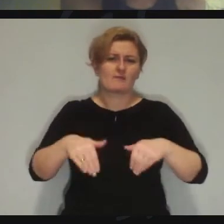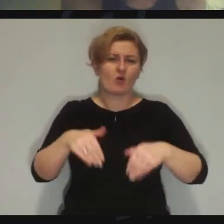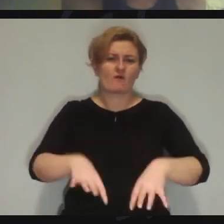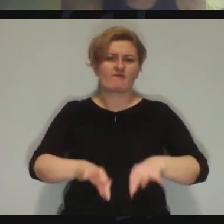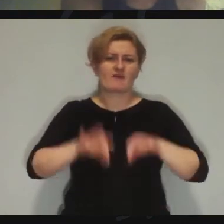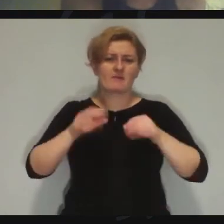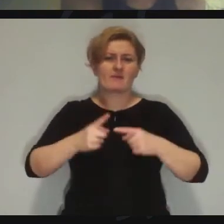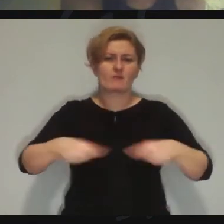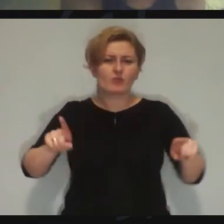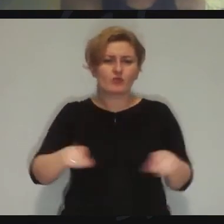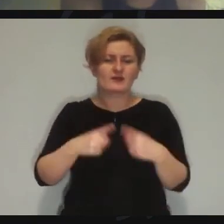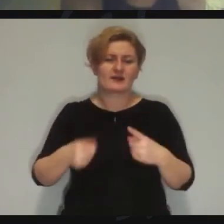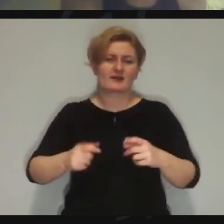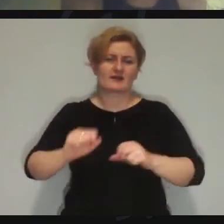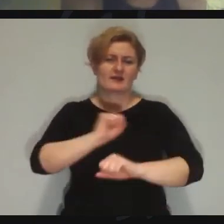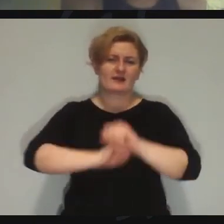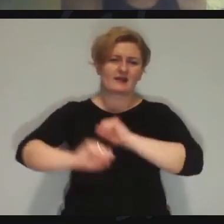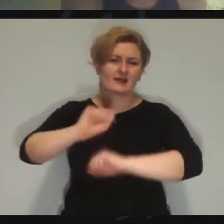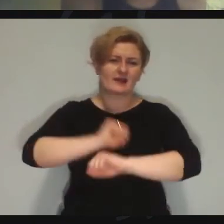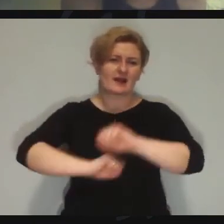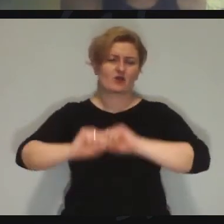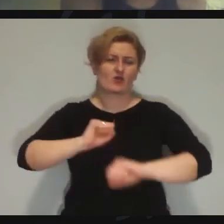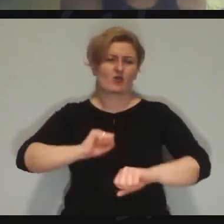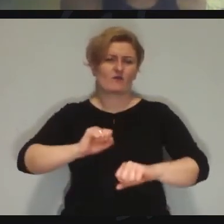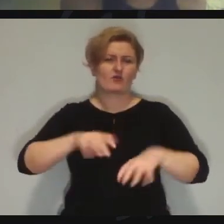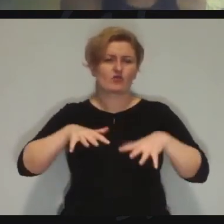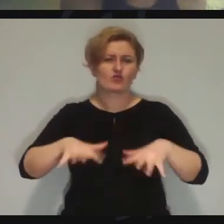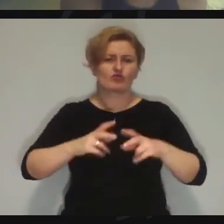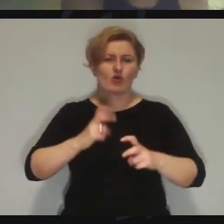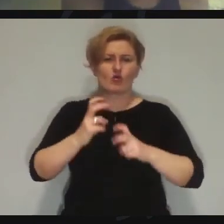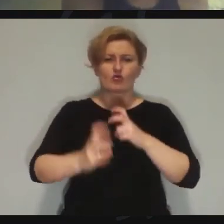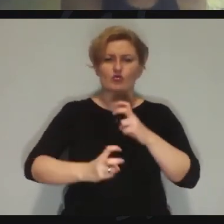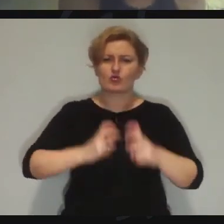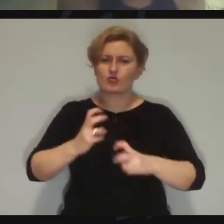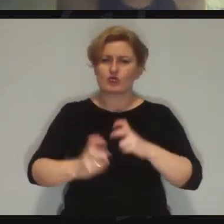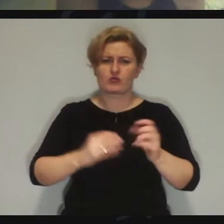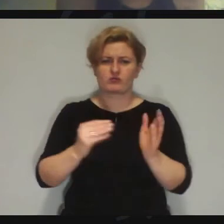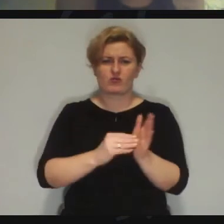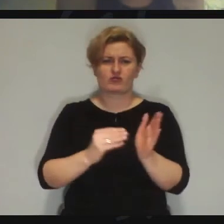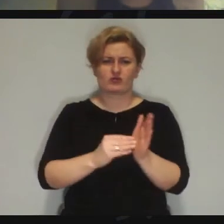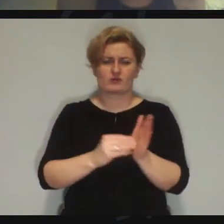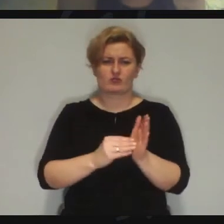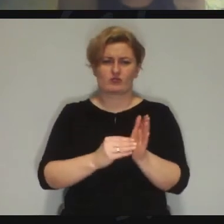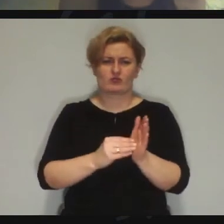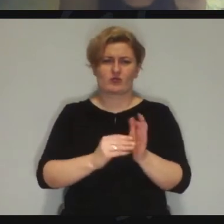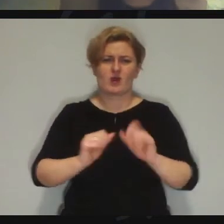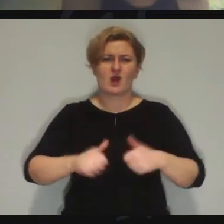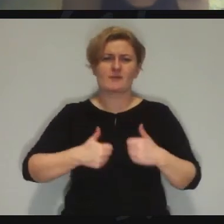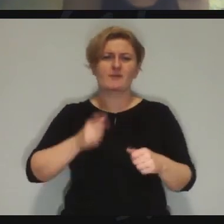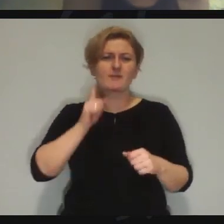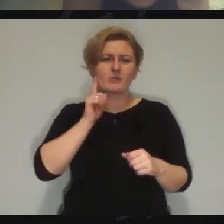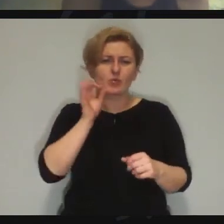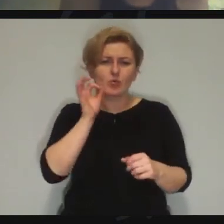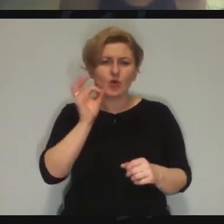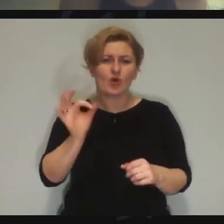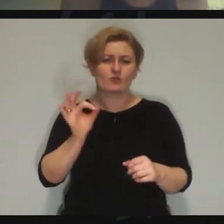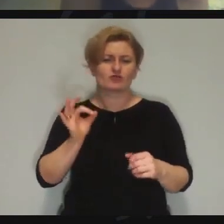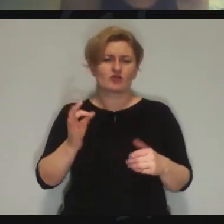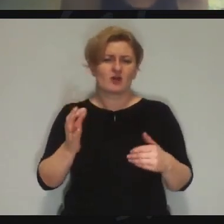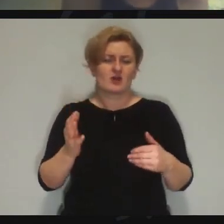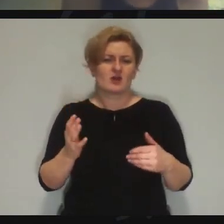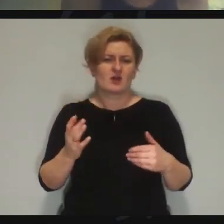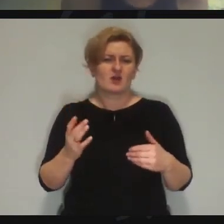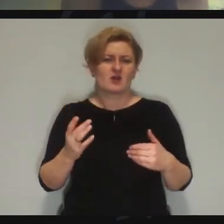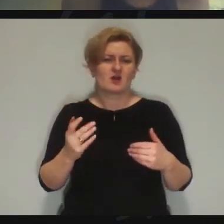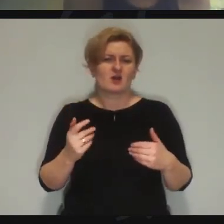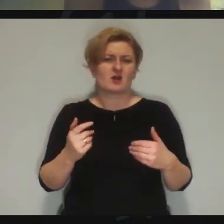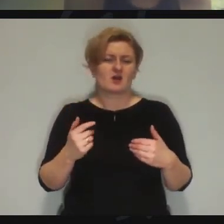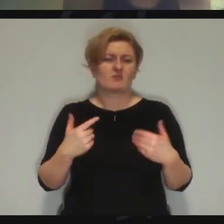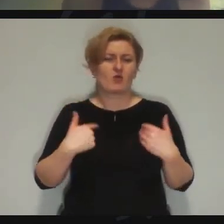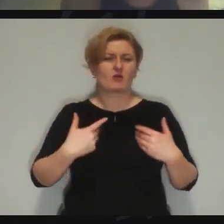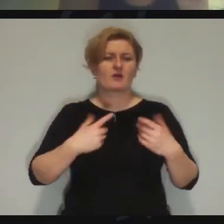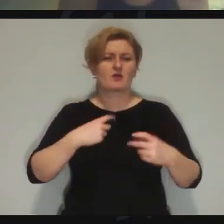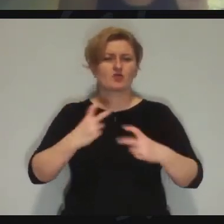Potrzebują dużo ruchu do tego, aby prawidłowo funkcjonować, tam sobie mogą „spuścić z wentyla”.